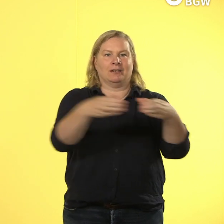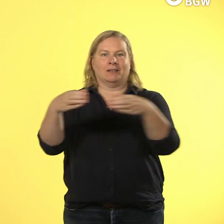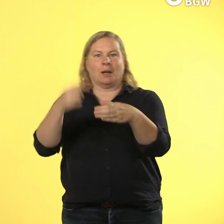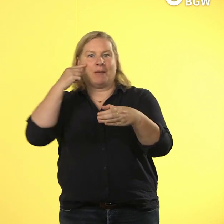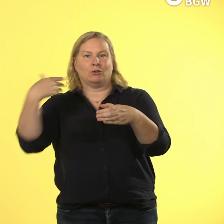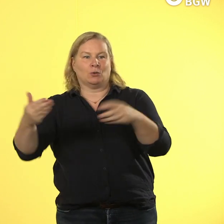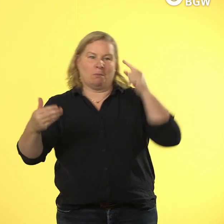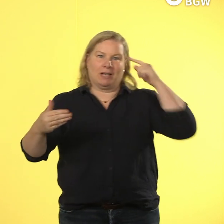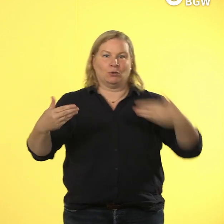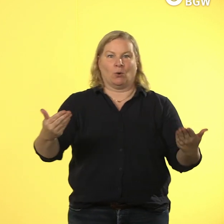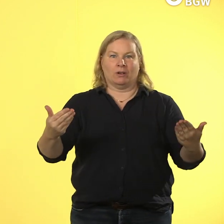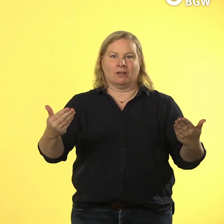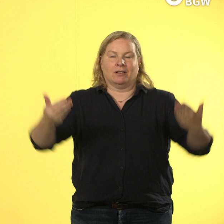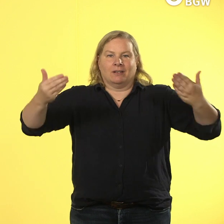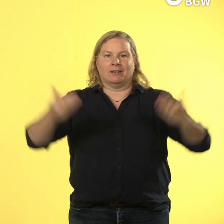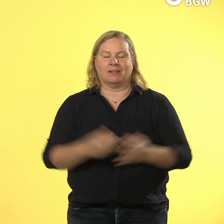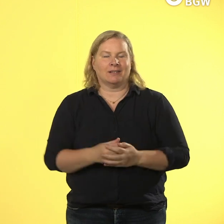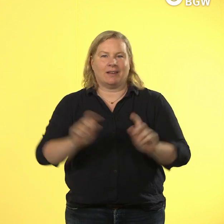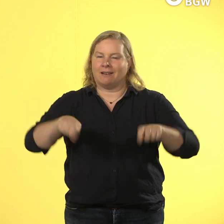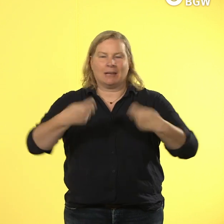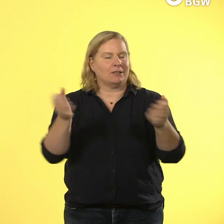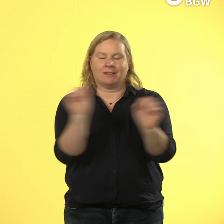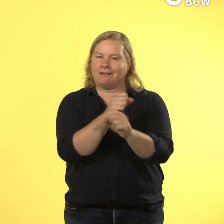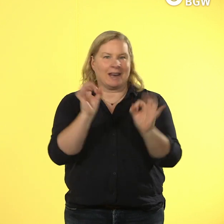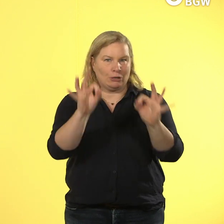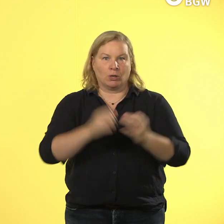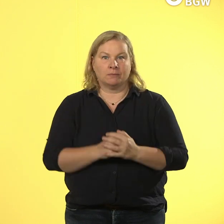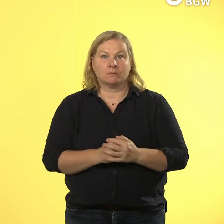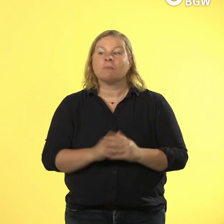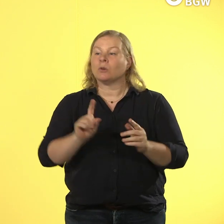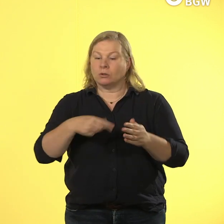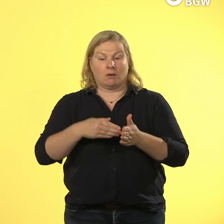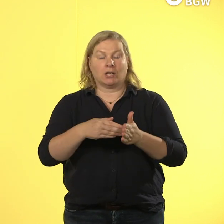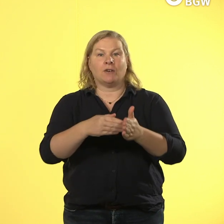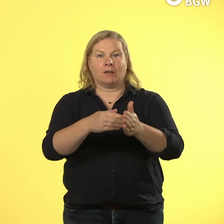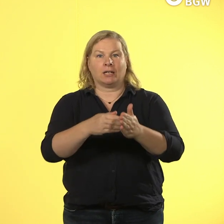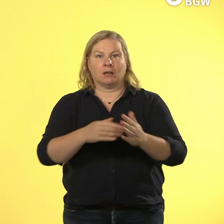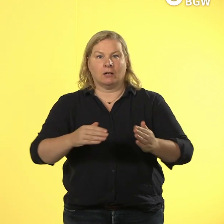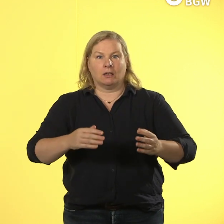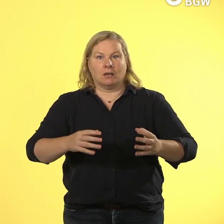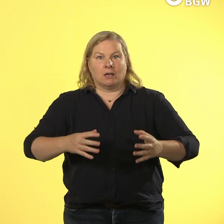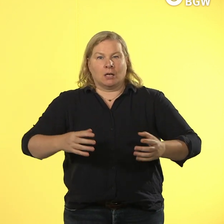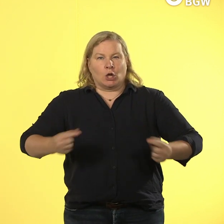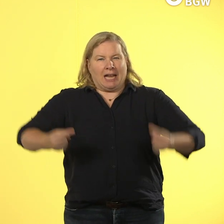Jetzt gibt es eine Eskalation, es wird laut, und jetzt kommen Sie. Ich arbeite gerne mit Ihnen zusammen, seit vielen Jahren.